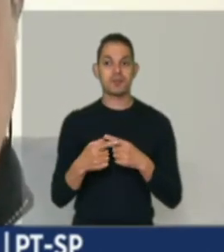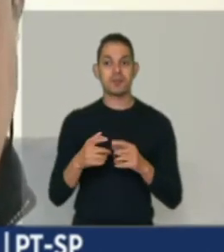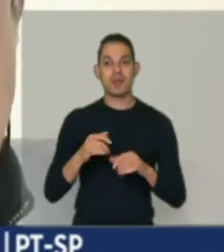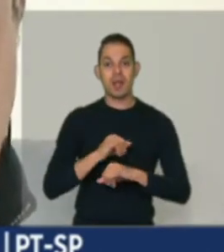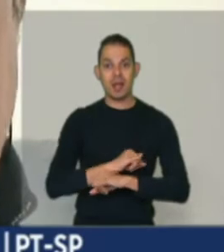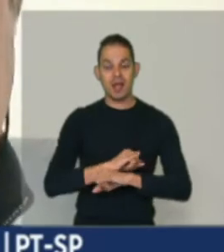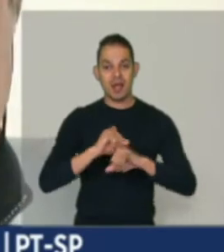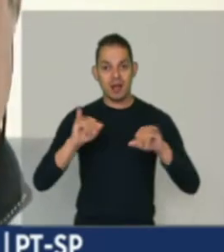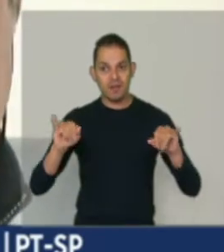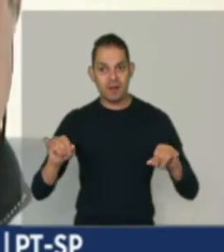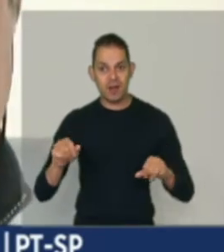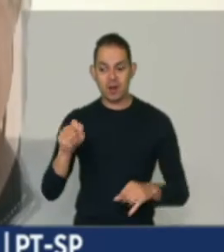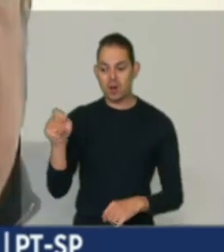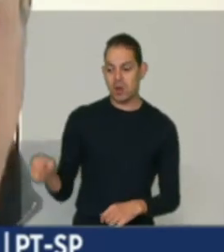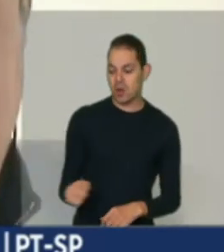ARARAQUARA, A FARSA SAIU PELA